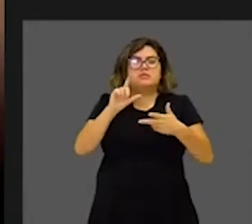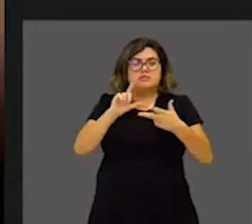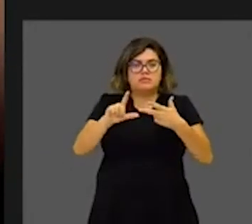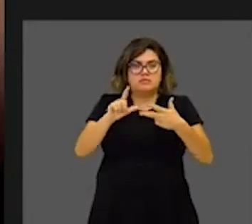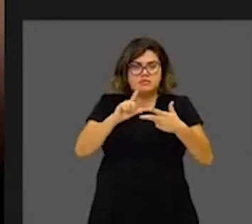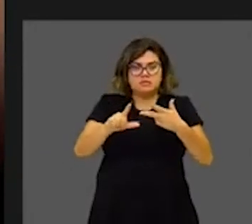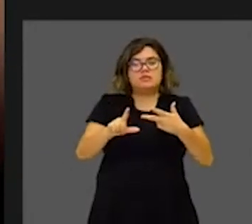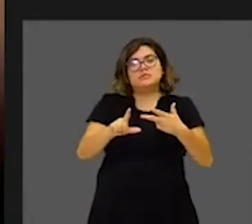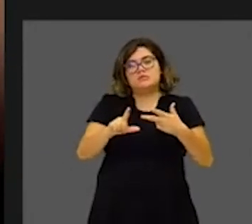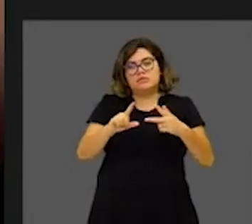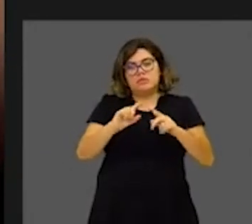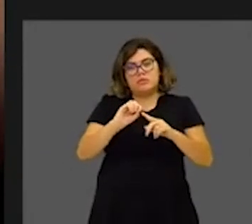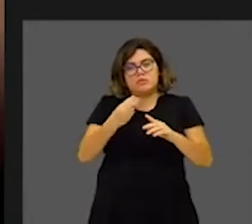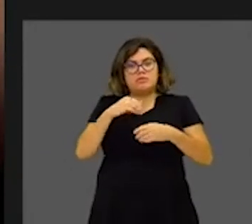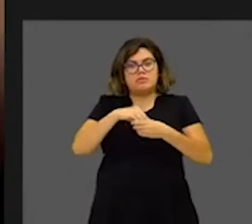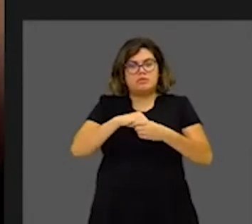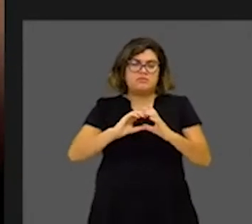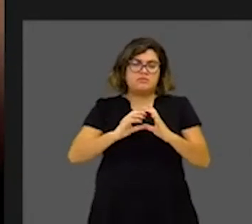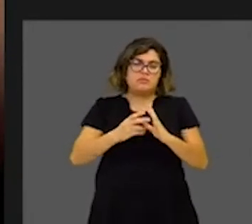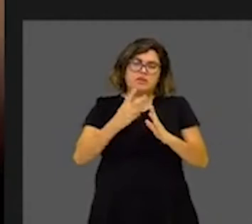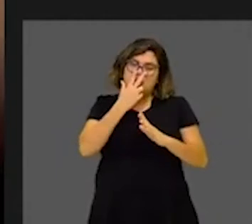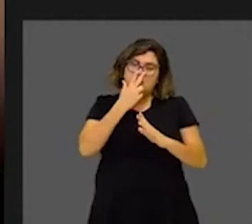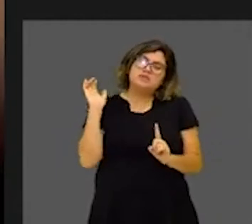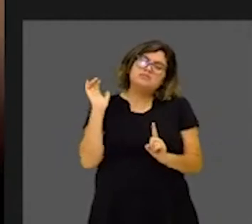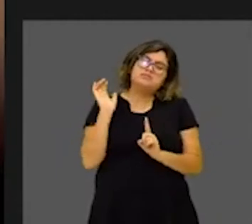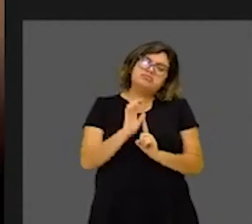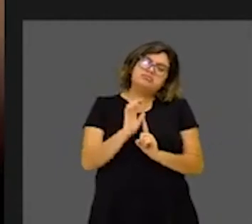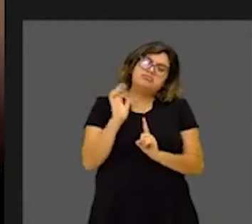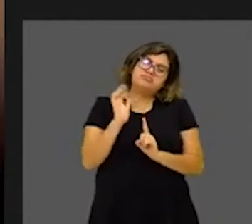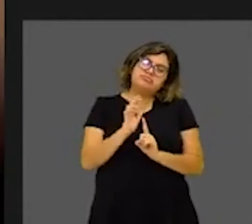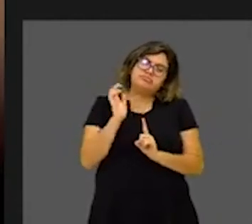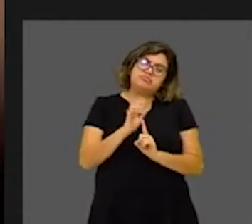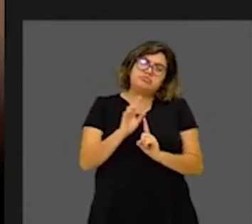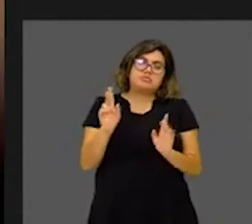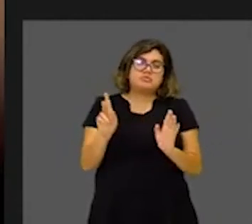eu acho que existe uma pressão muito grande só pela democratização dessas instituições